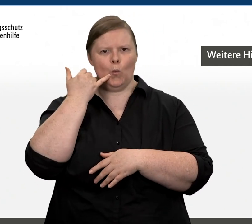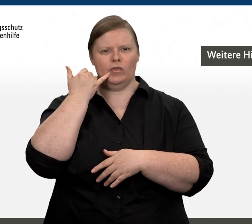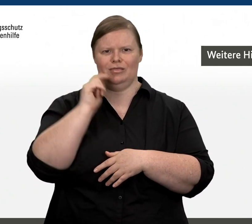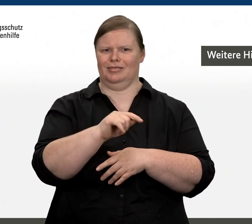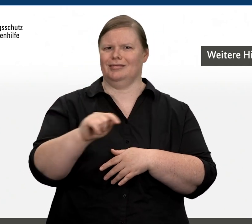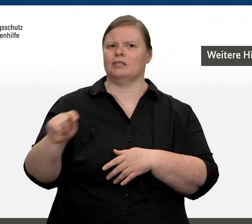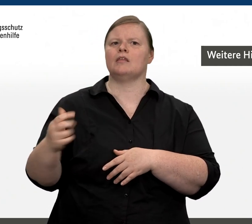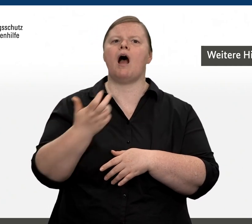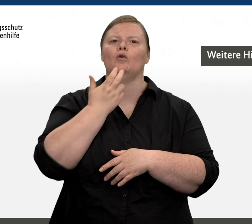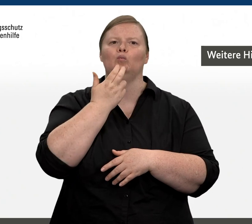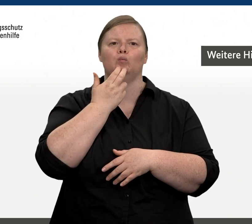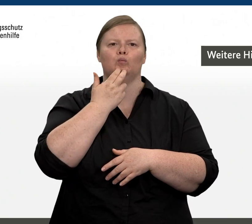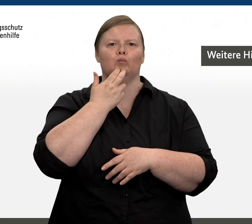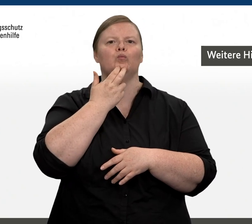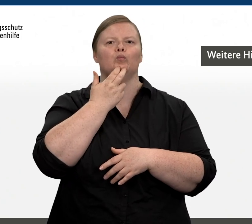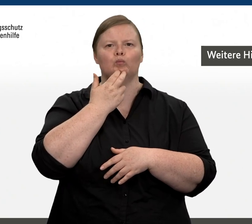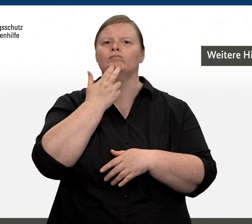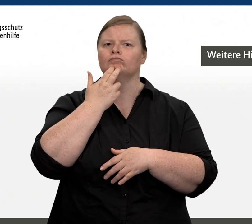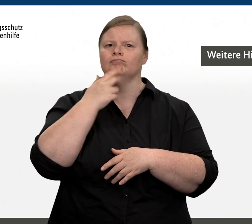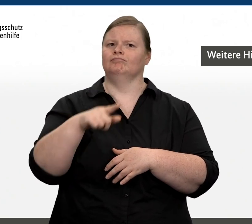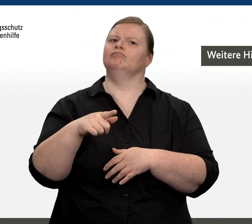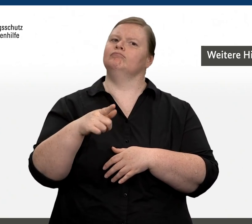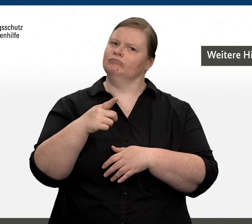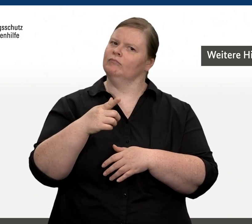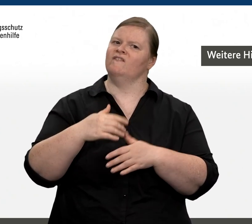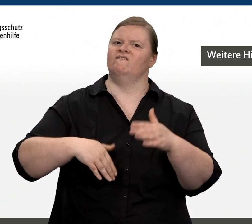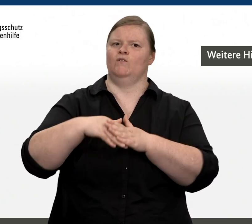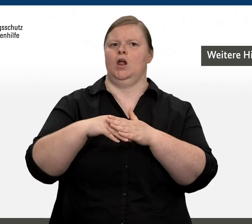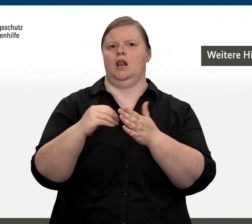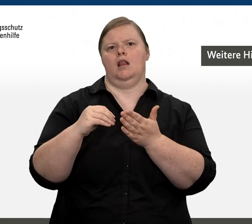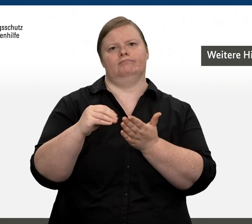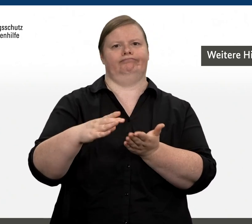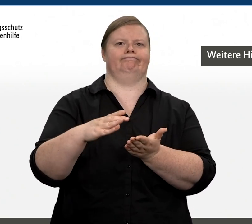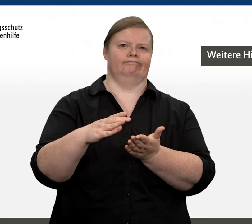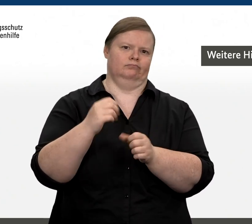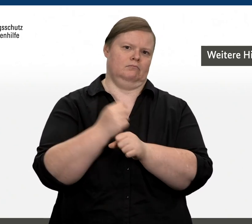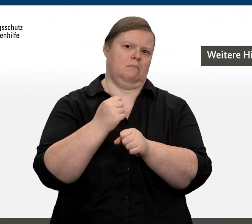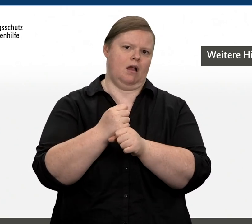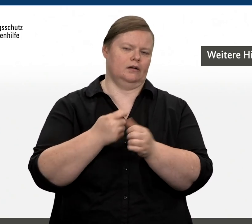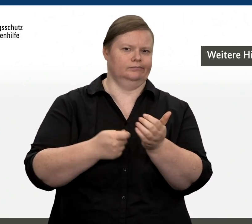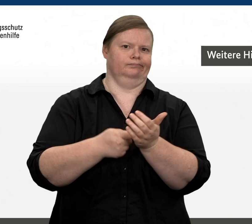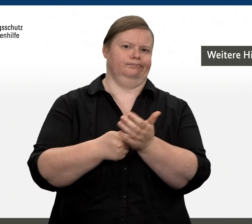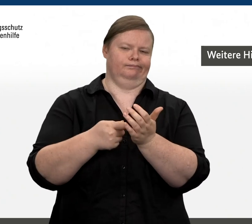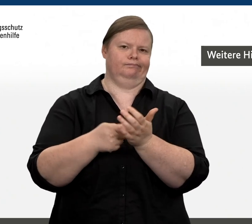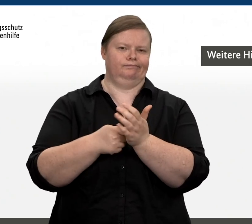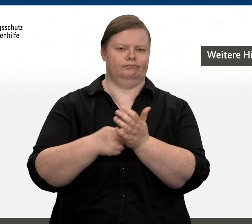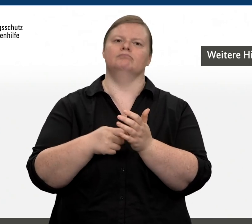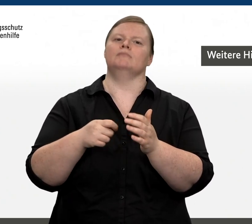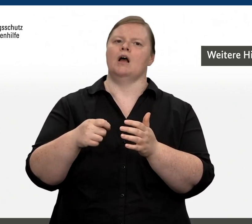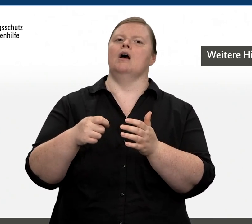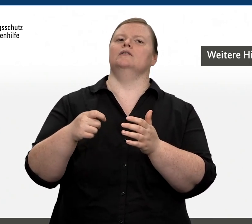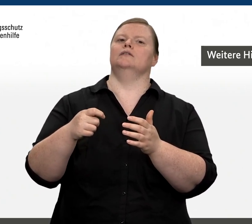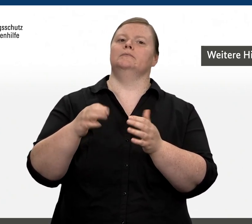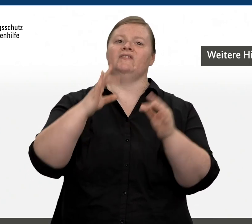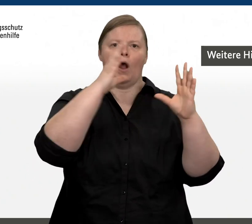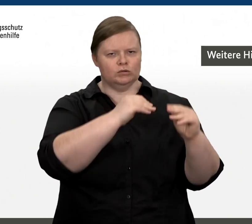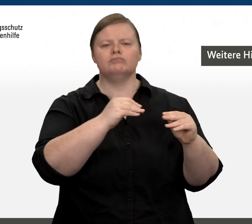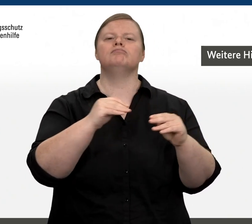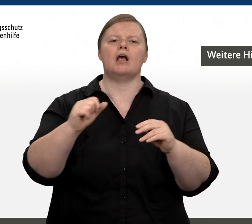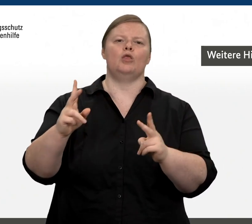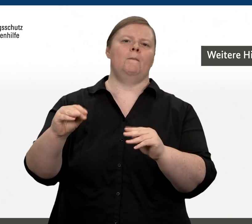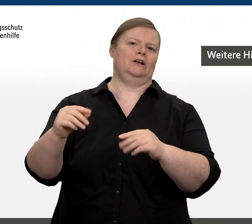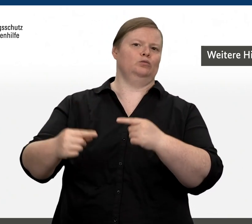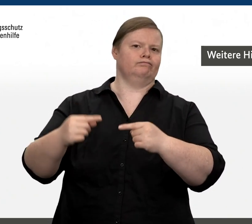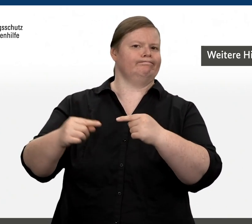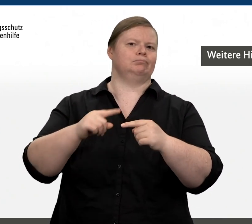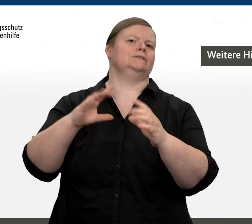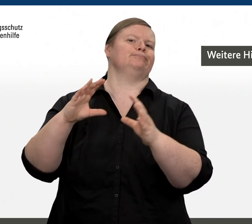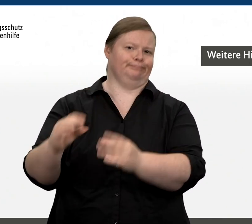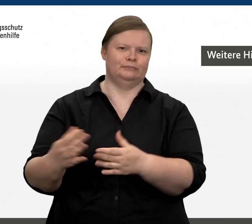an Computern, Mobiltelefonen, Telefonen etc. geladen sind.